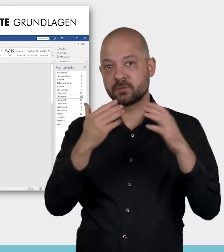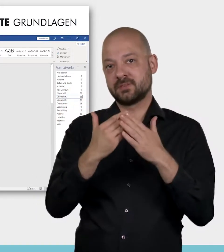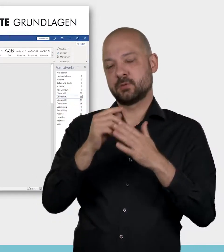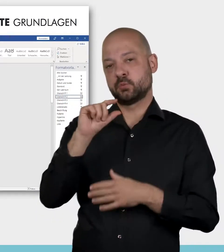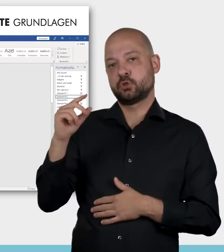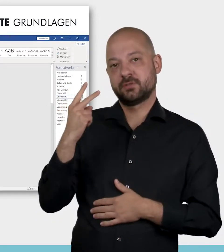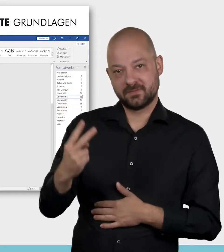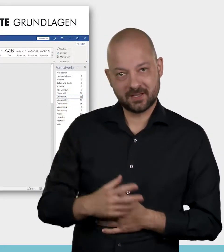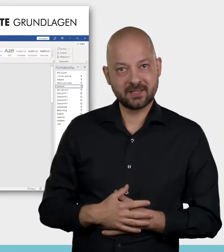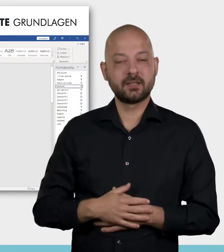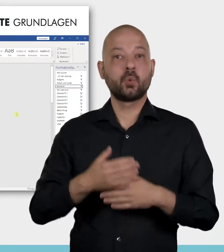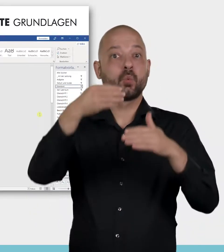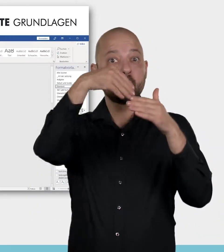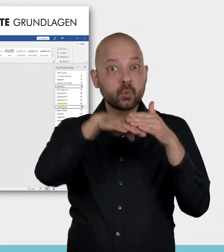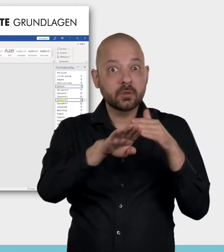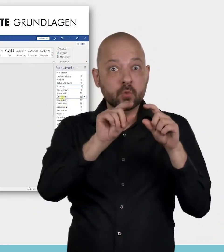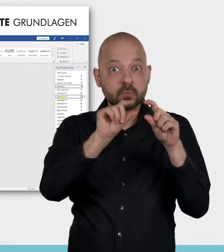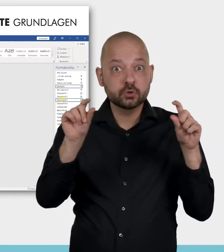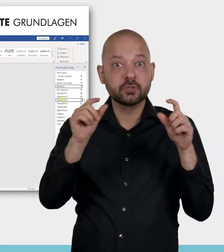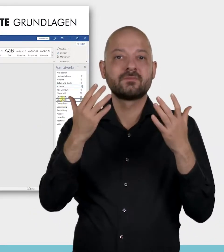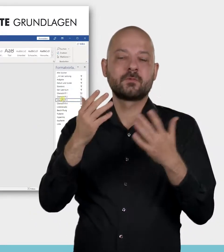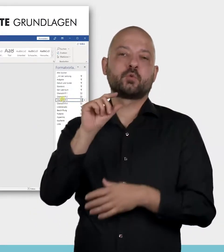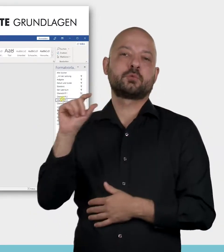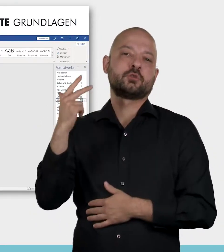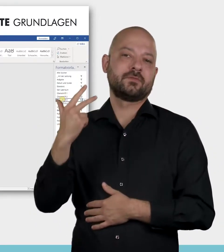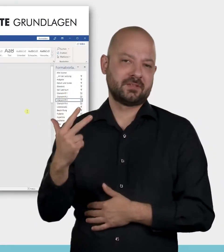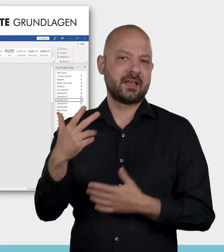für Unterüberschriften die „Überschrift 3“ usw.